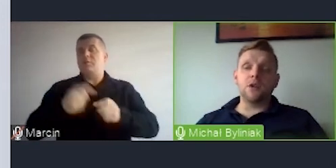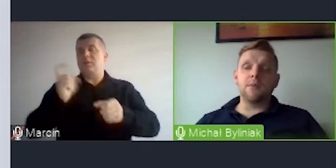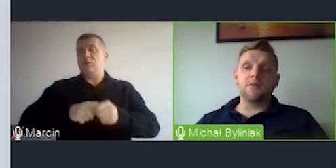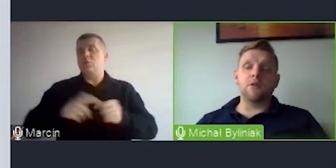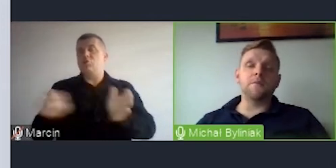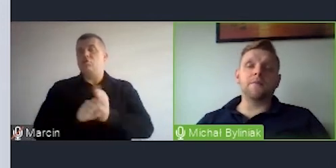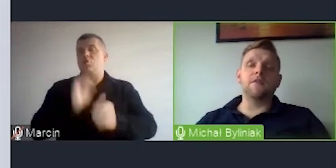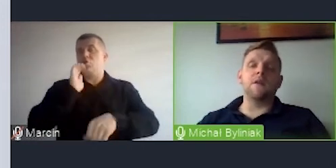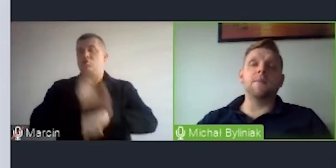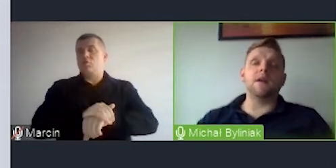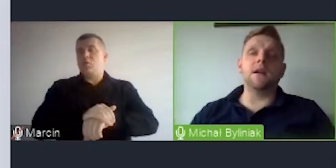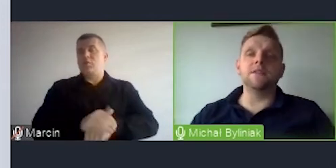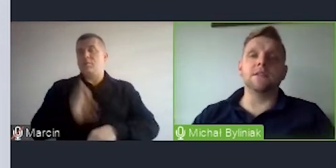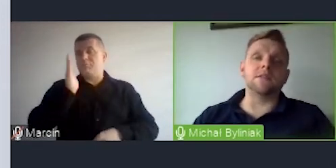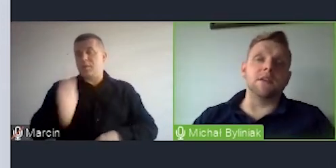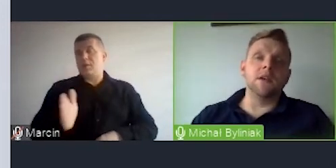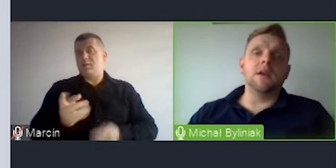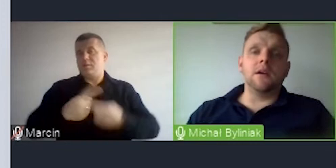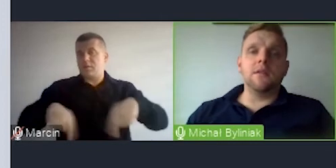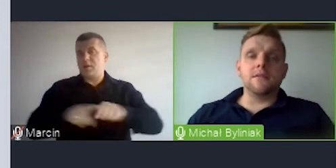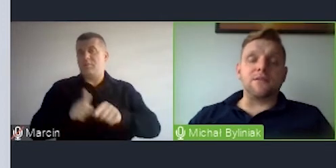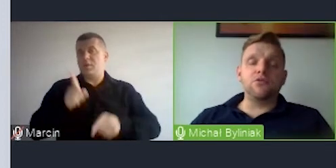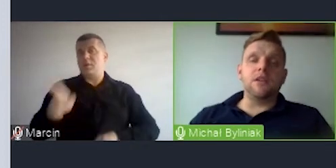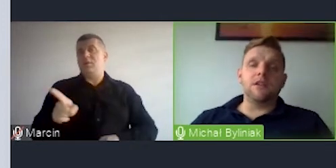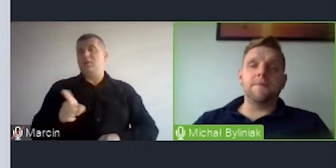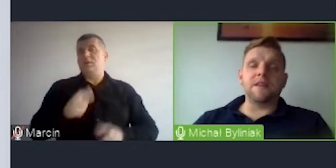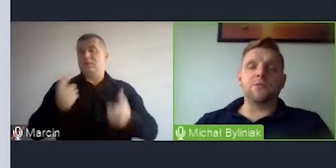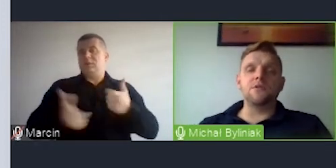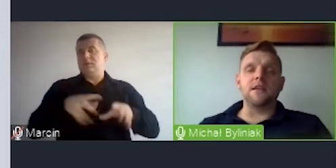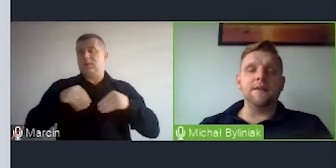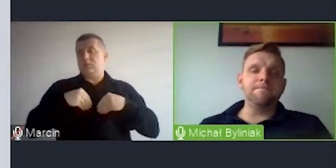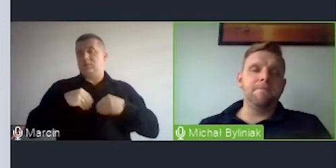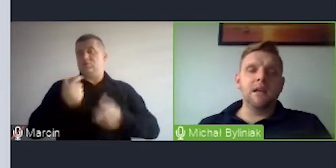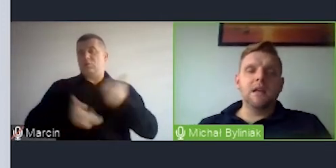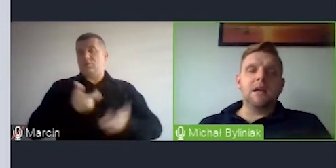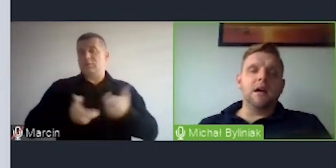które będą w ramach realizacji zatrudnienia sporządzane. Natomiast bardzo trzeba uważać na to, żeby wskazać zatrudnienie w projekcie.